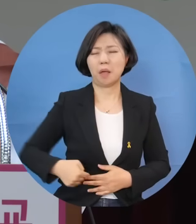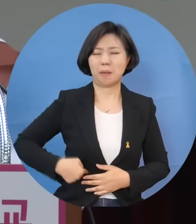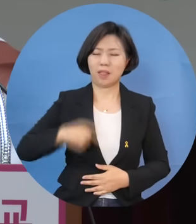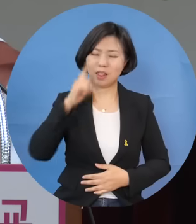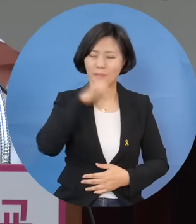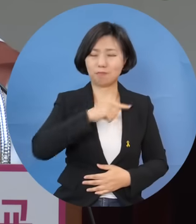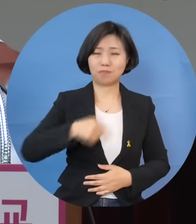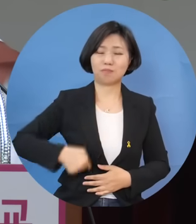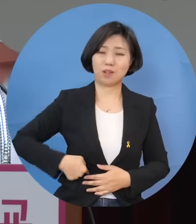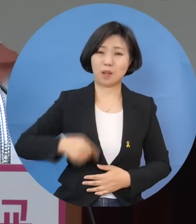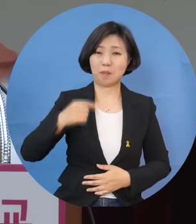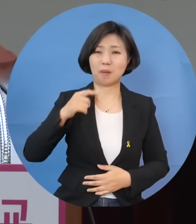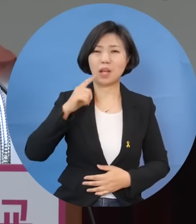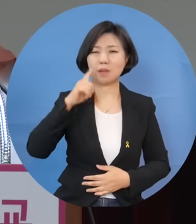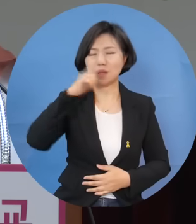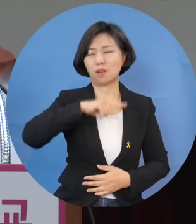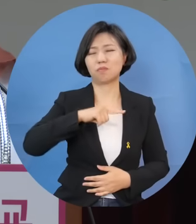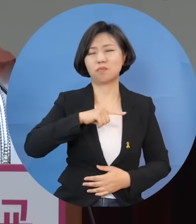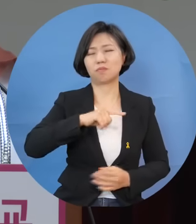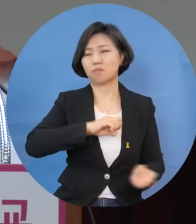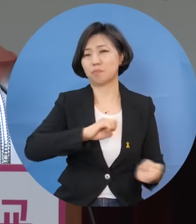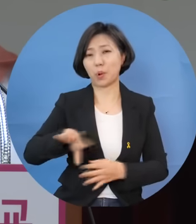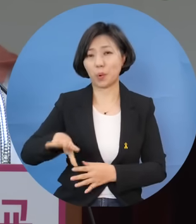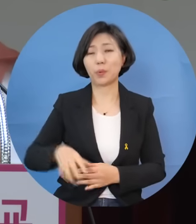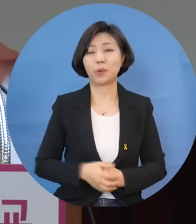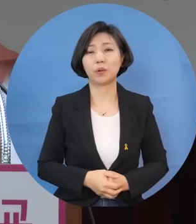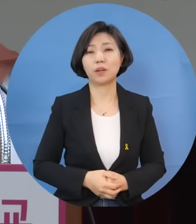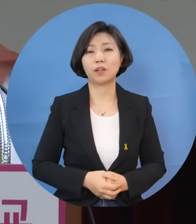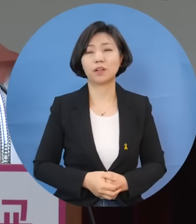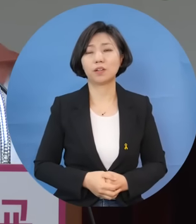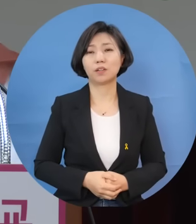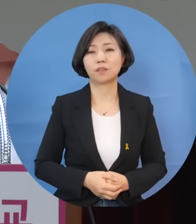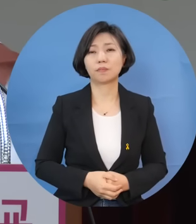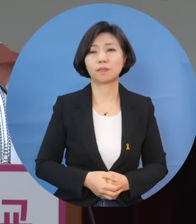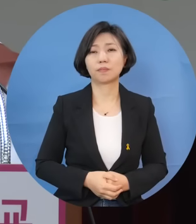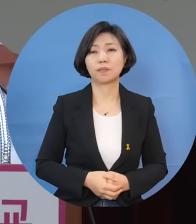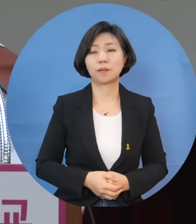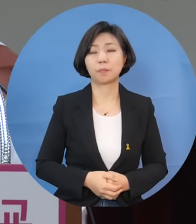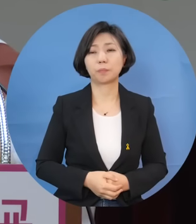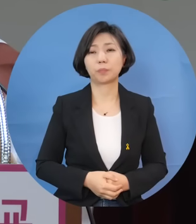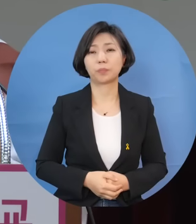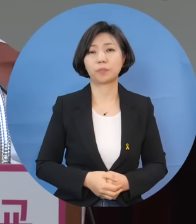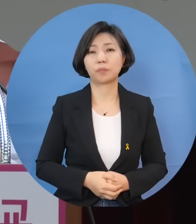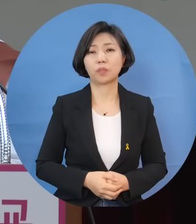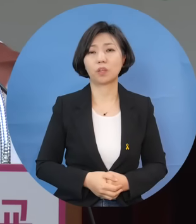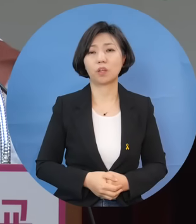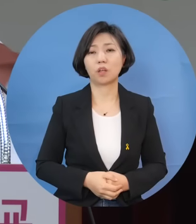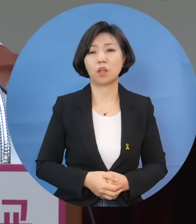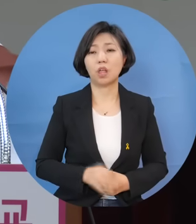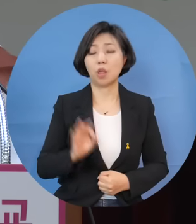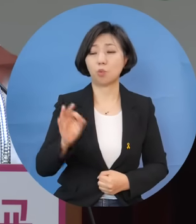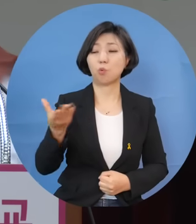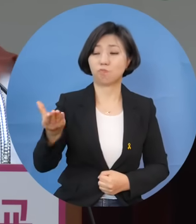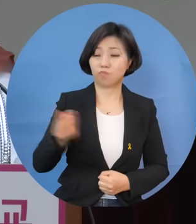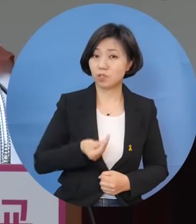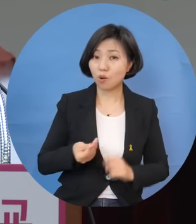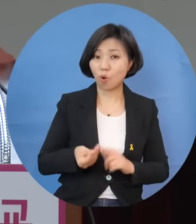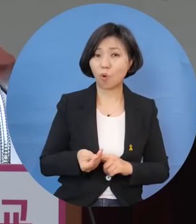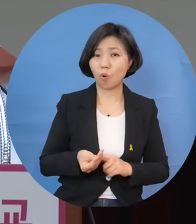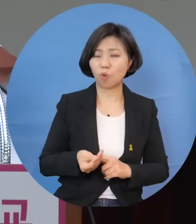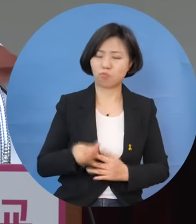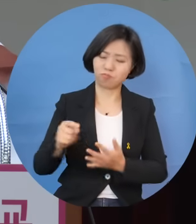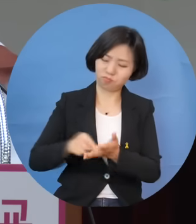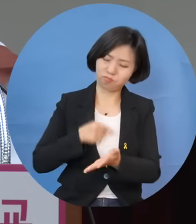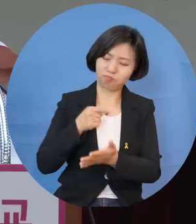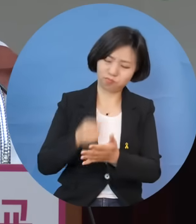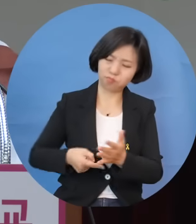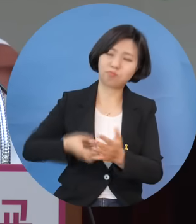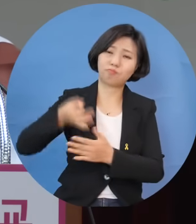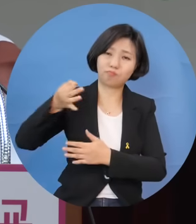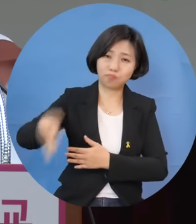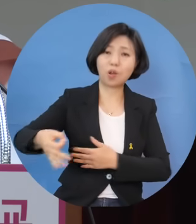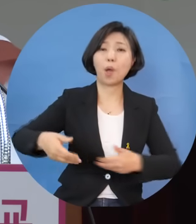그런 심보는 버리고, 내가 빚을 졌으면 당연히 갚을 거고,